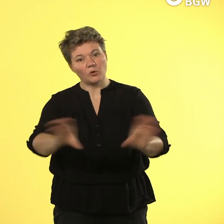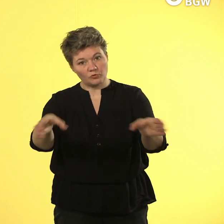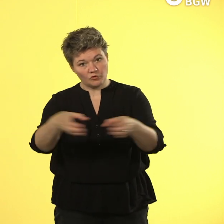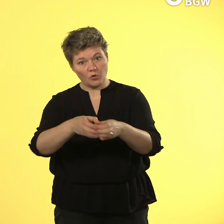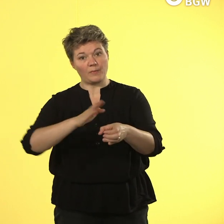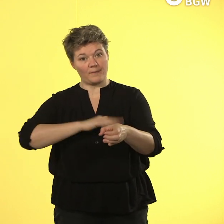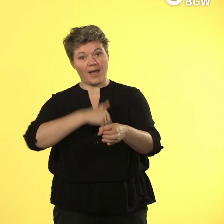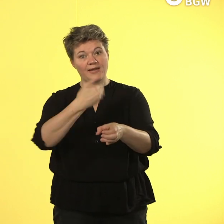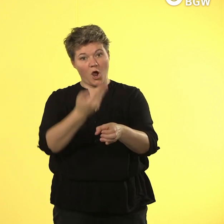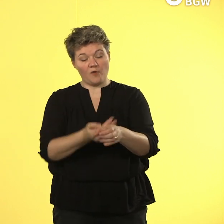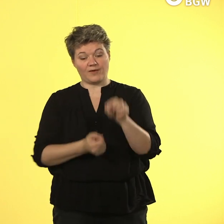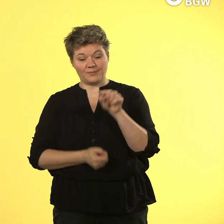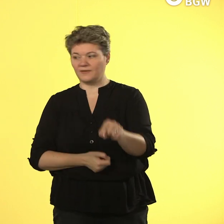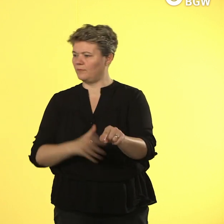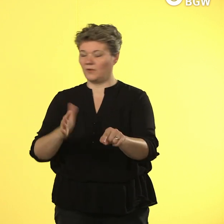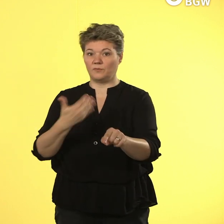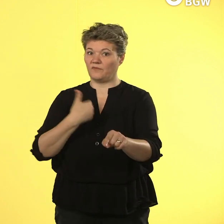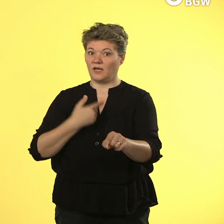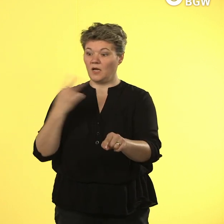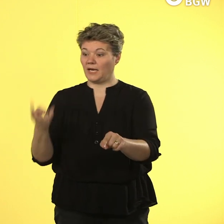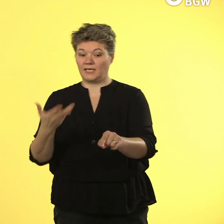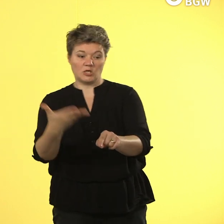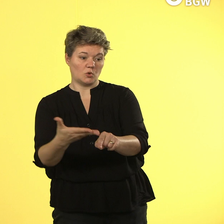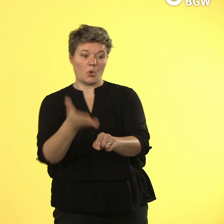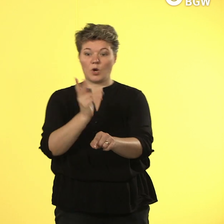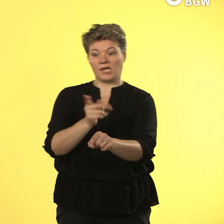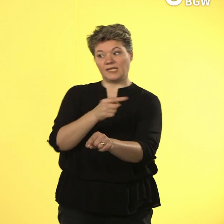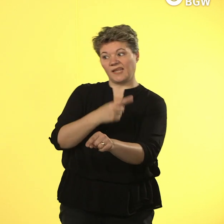der Frau Meier in ihrer Krise, sollen jetzt einen Schritt beiseite treten